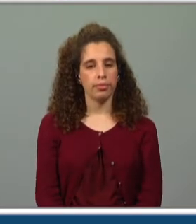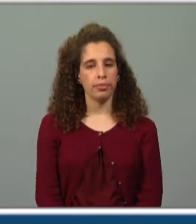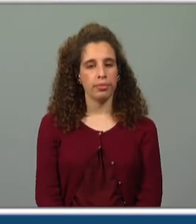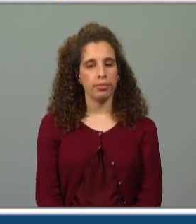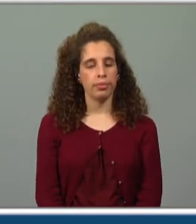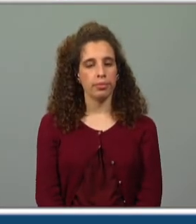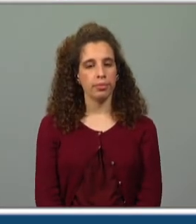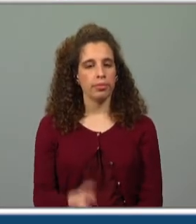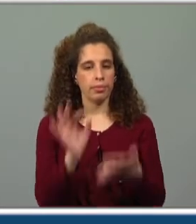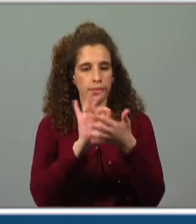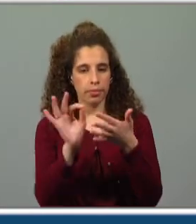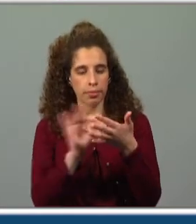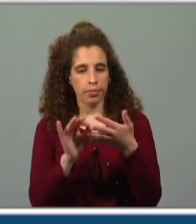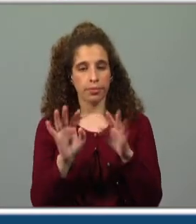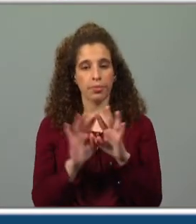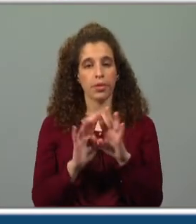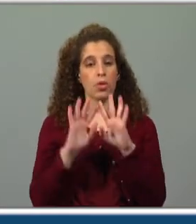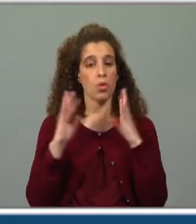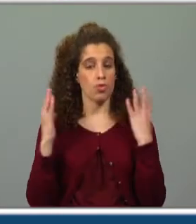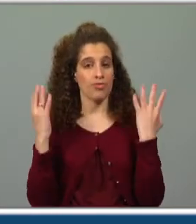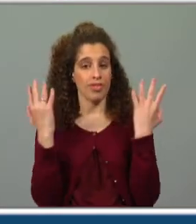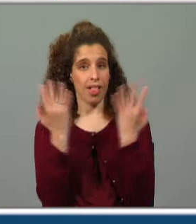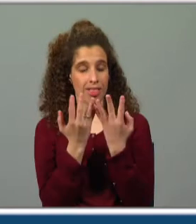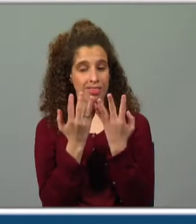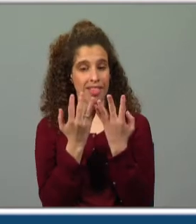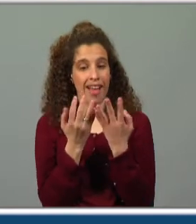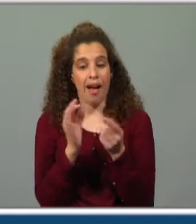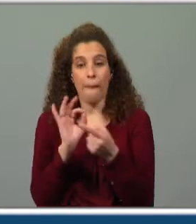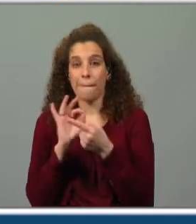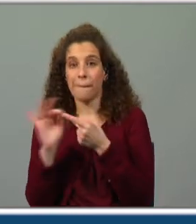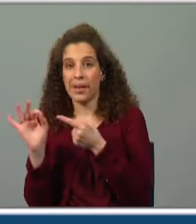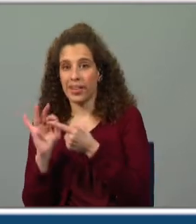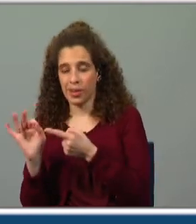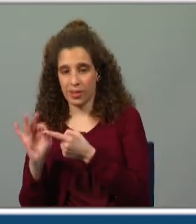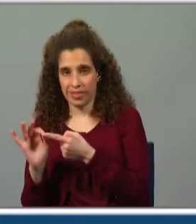e esta de inscrição deve ser feita do geral para o particular 並且此註冊必須從從一般到特殊